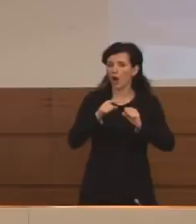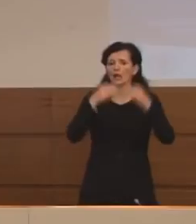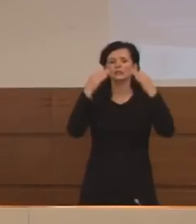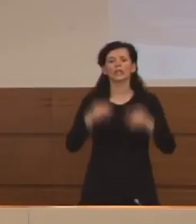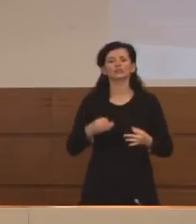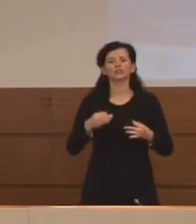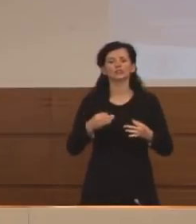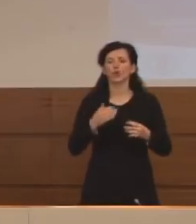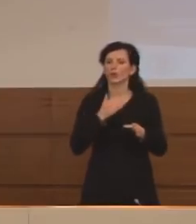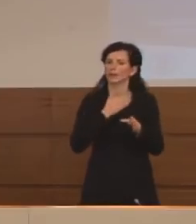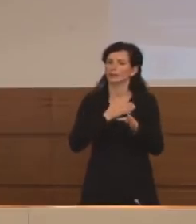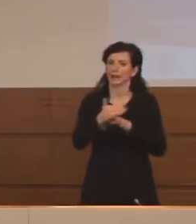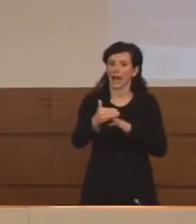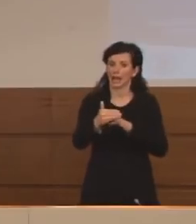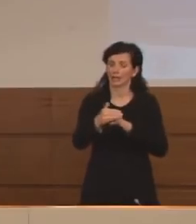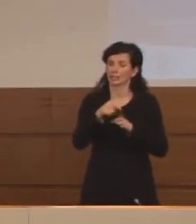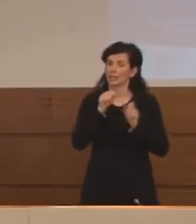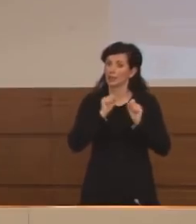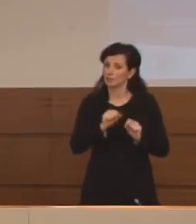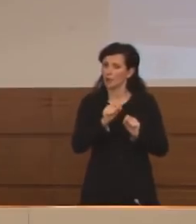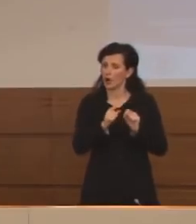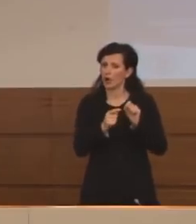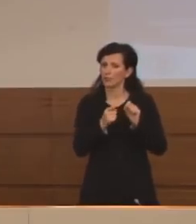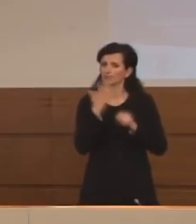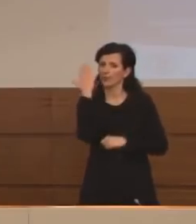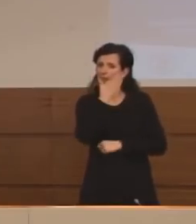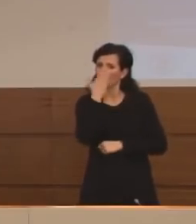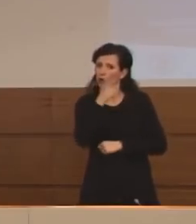o se ha peccato di qualcosa di abbastanza importante. Grazie.